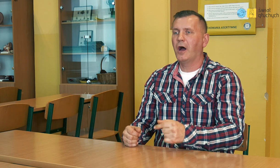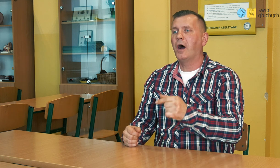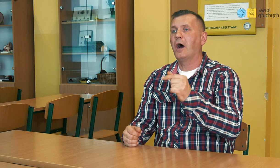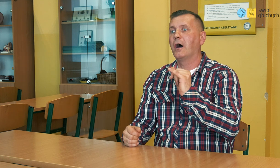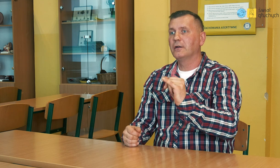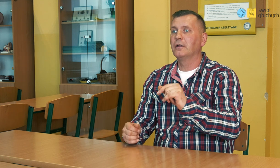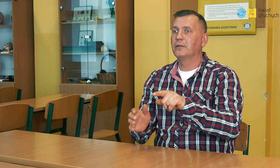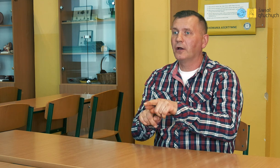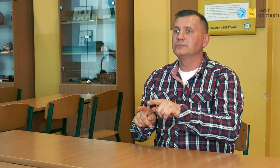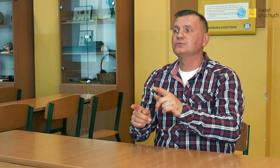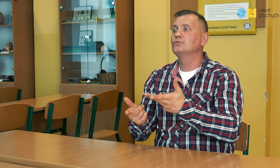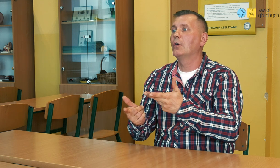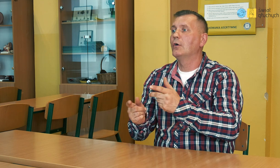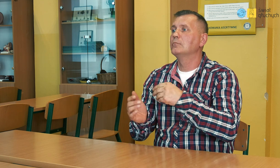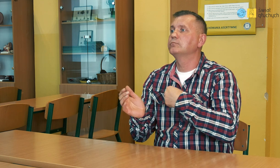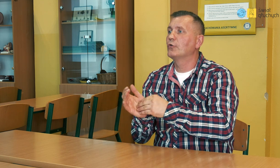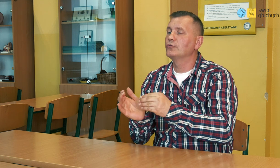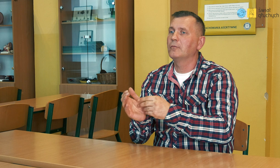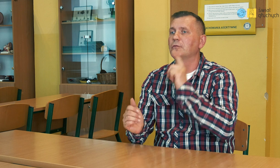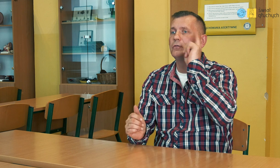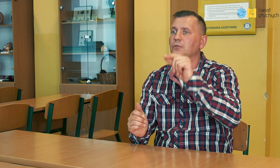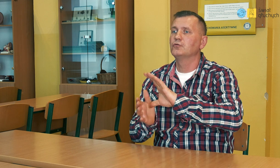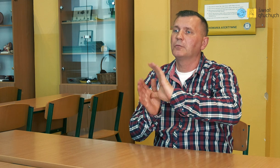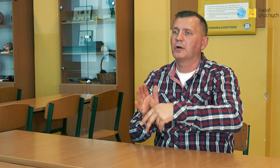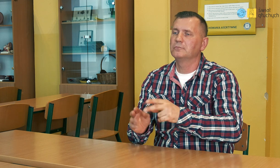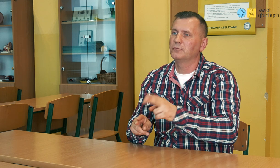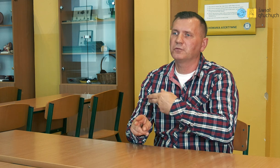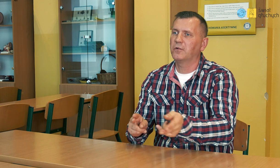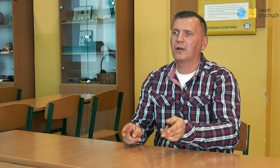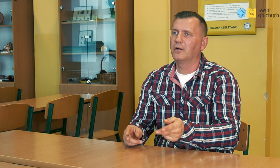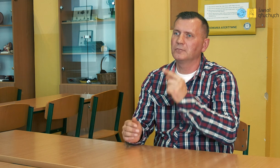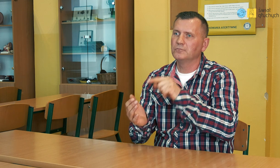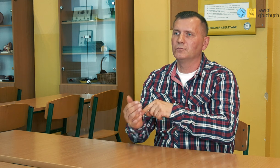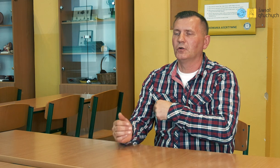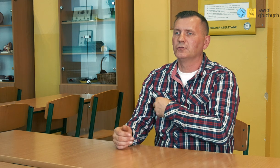Nie pozwalano nam wychodzić na miasto.